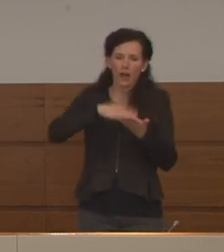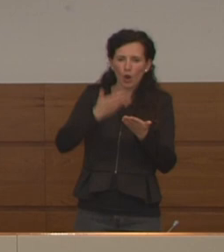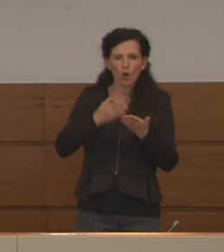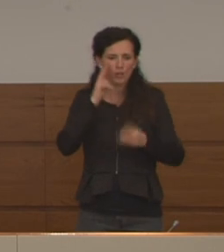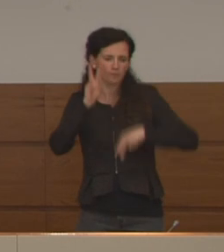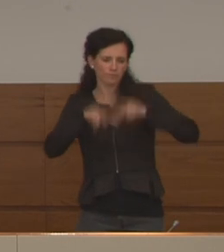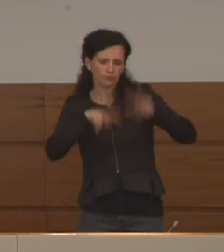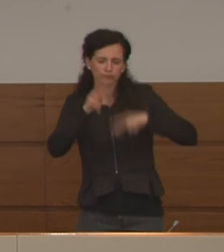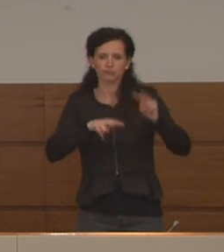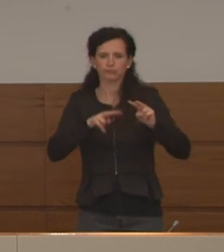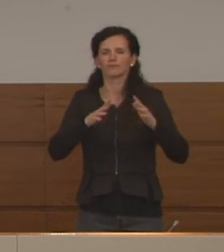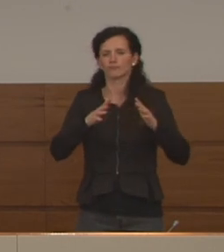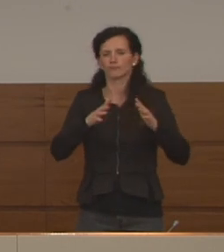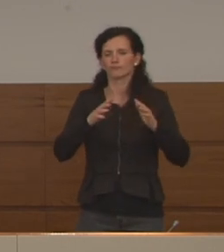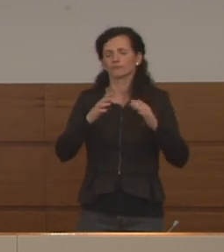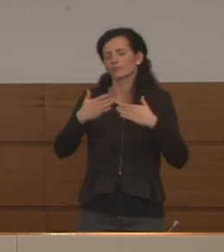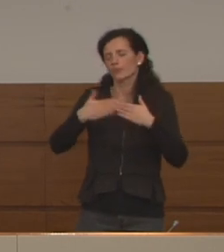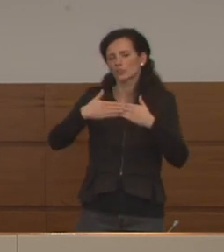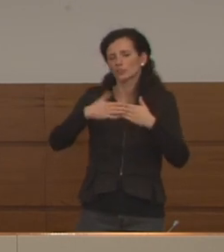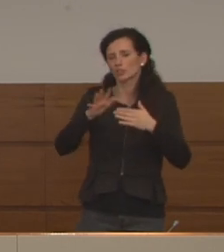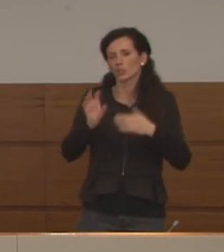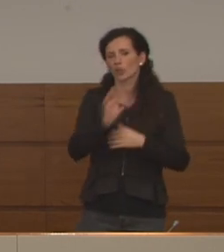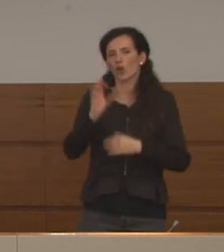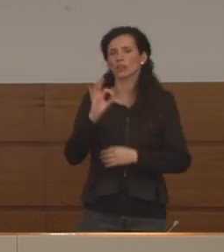ci si augura, vicino allo zero.